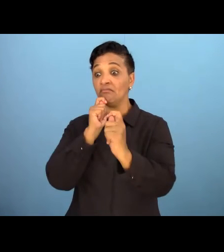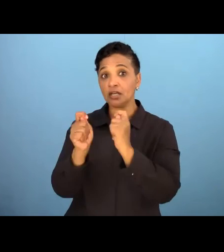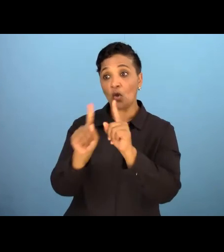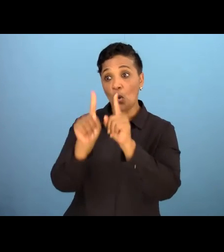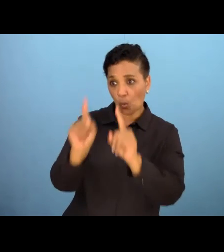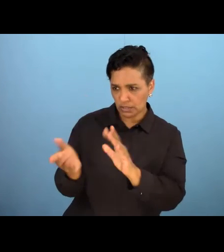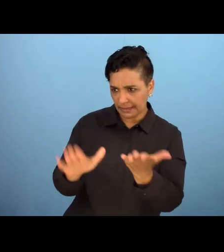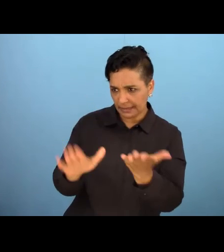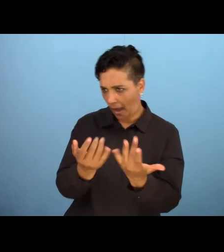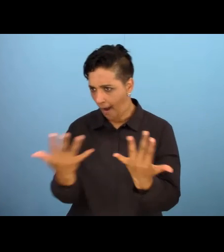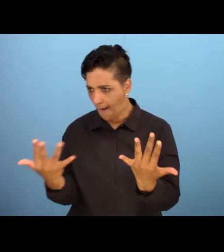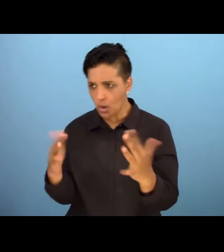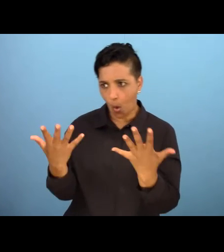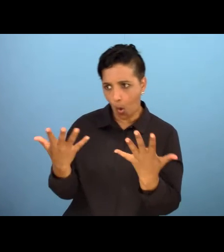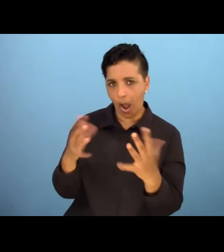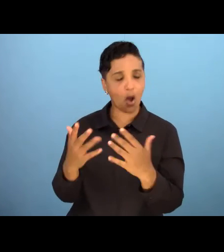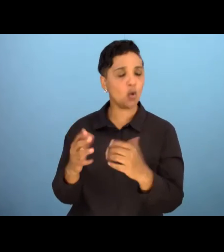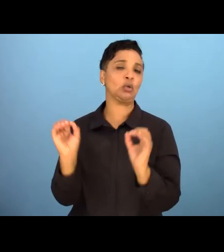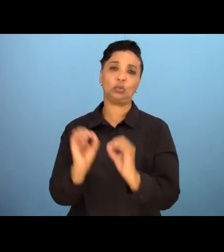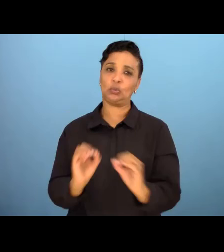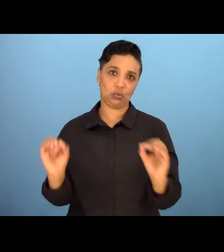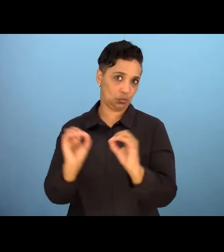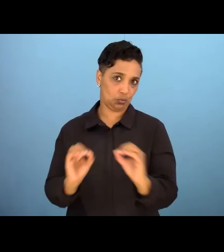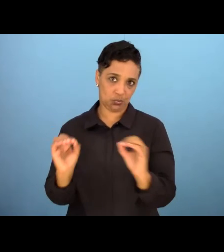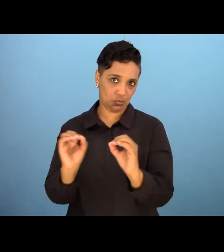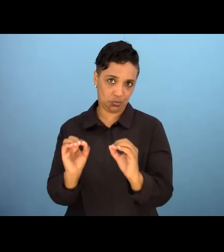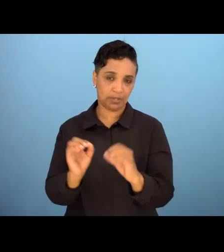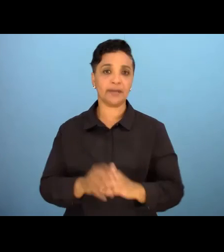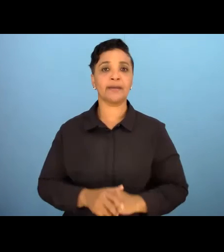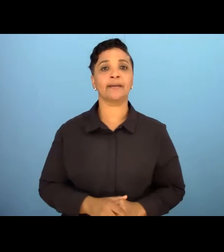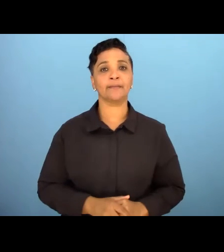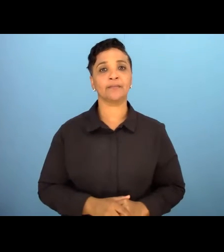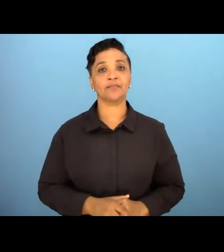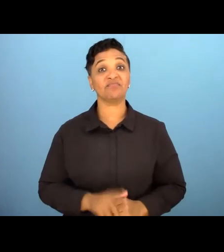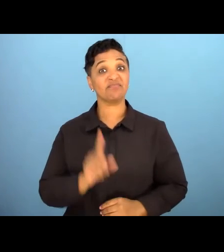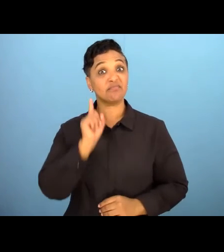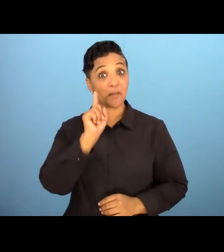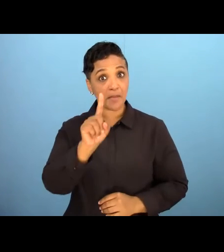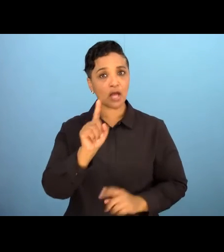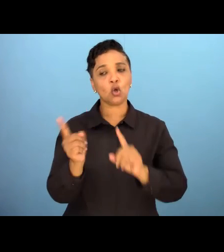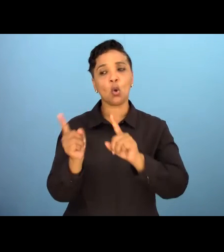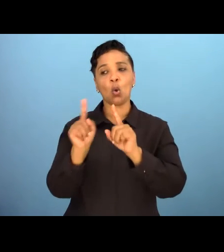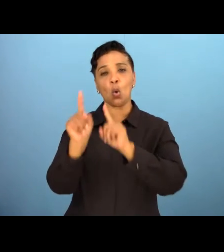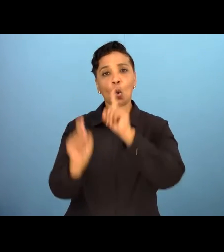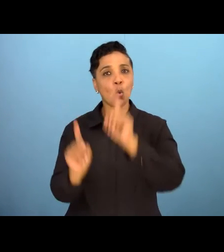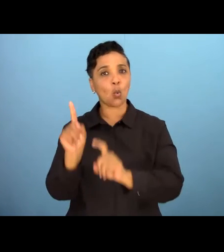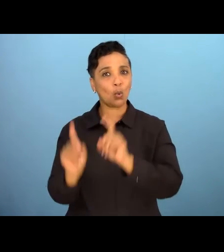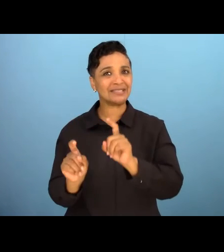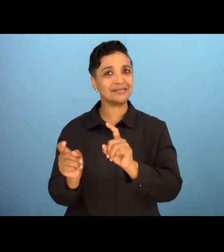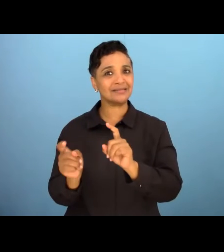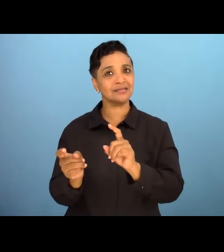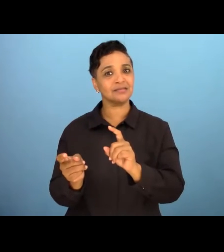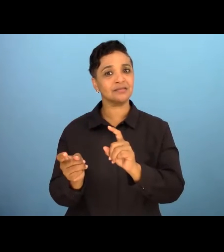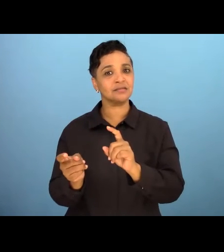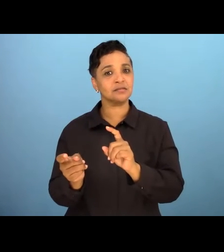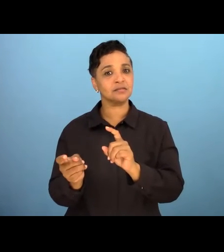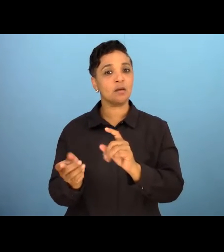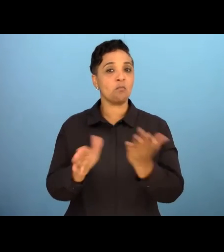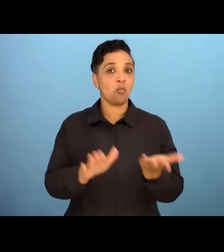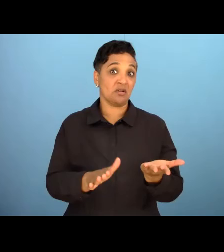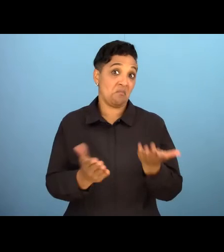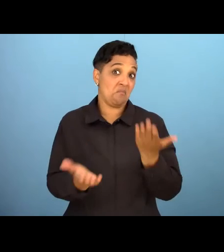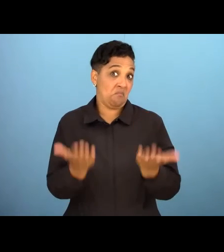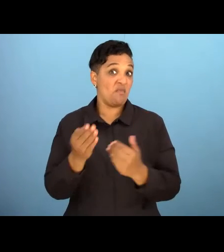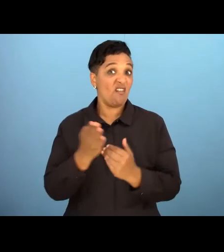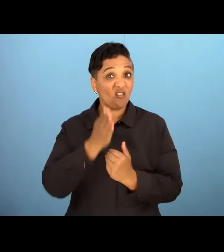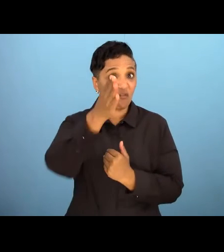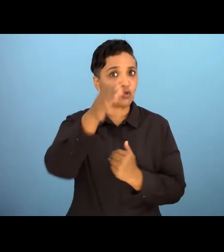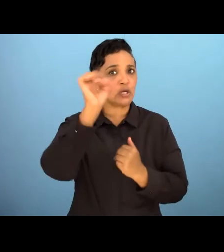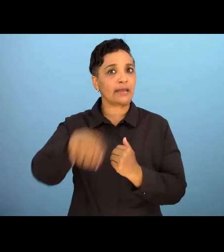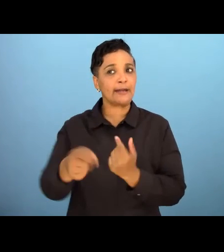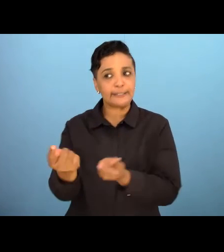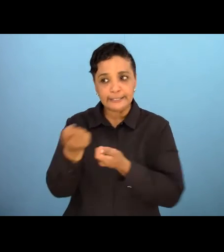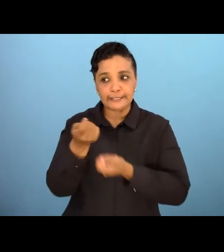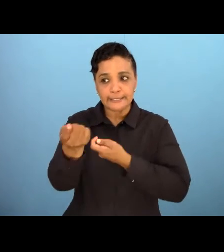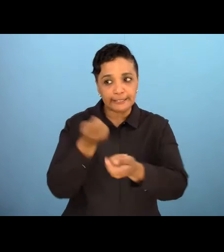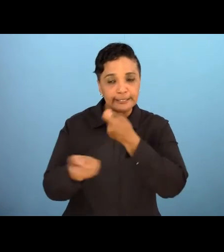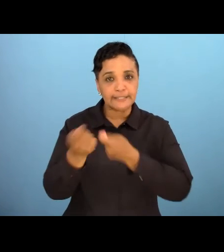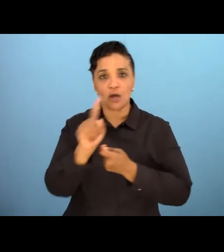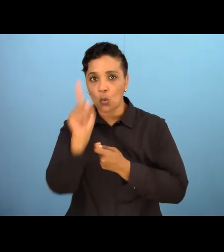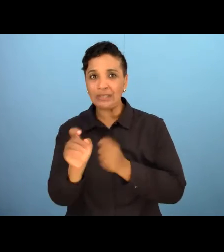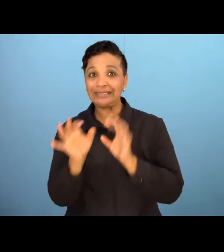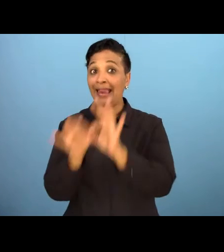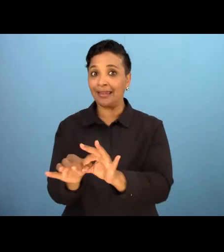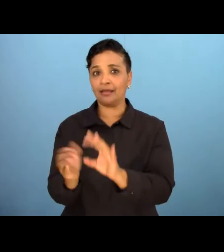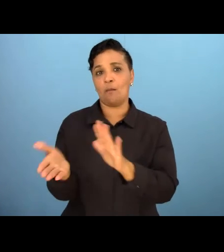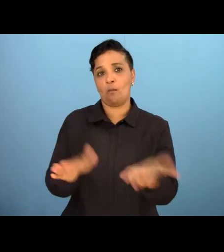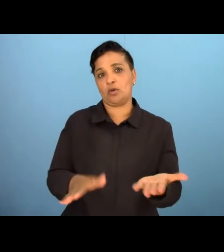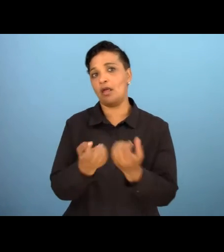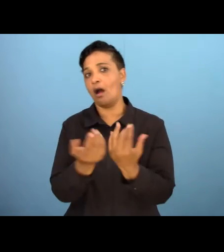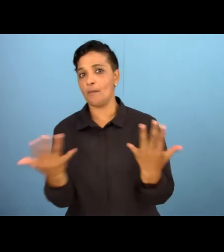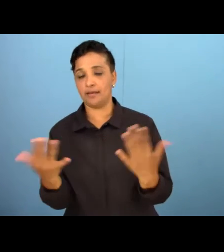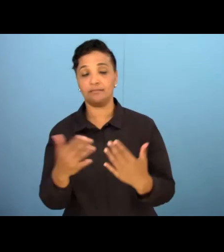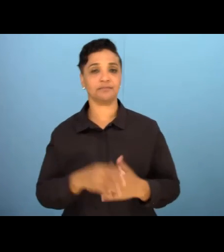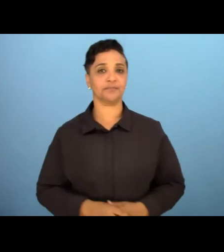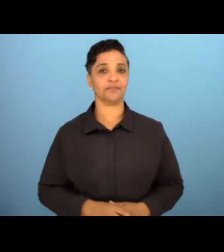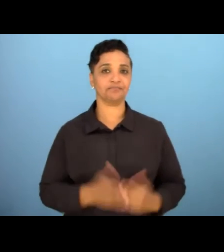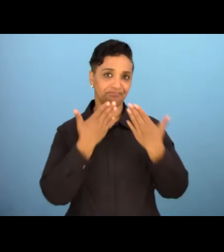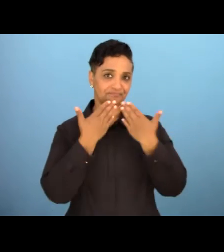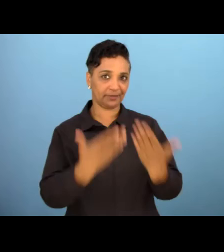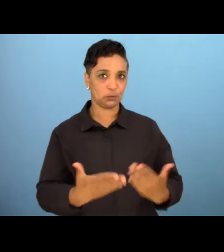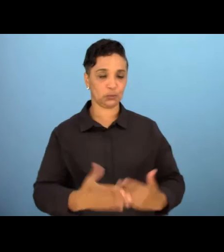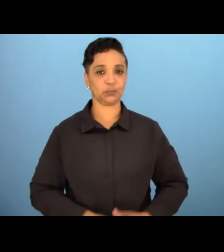Esas preguntas no tocaron el tema de la mortalidad.